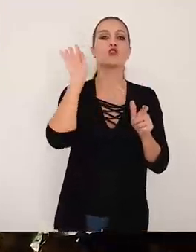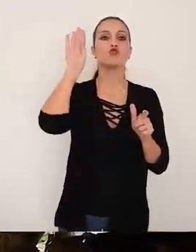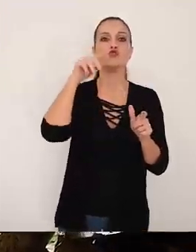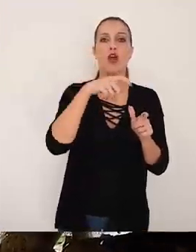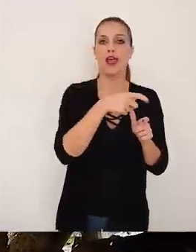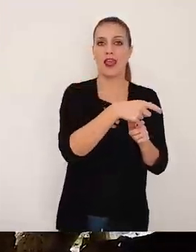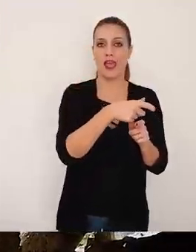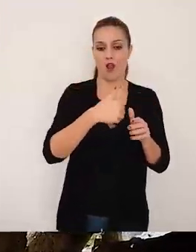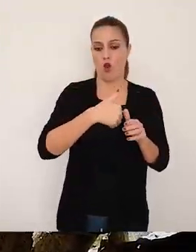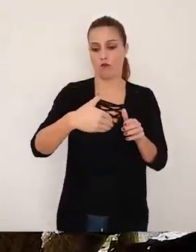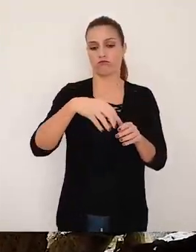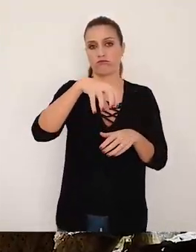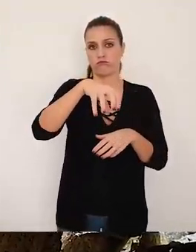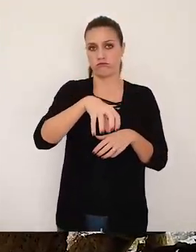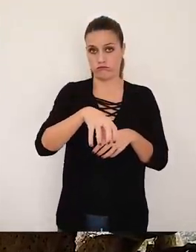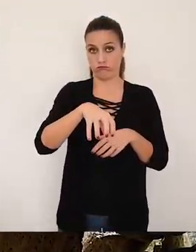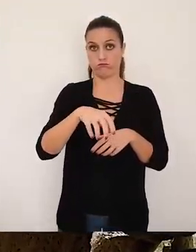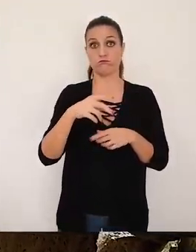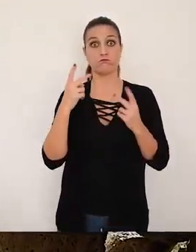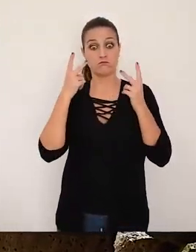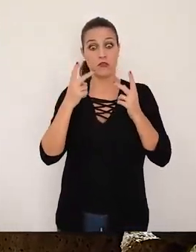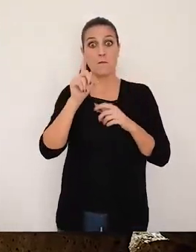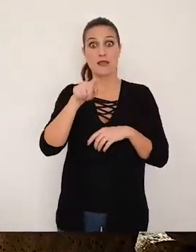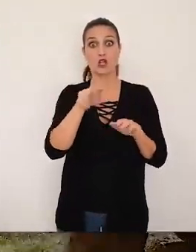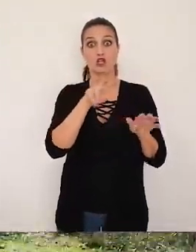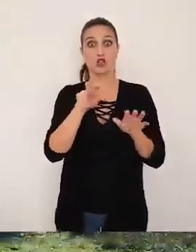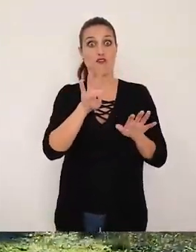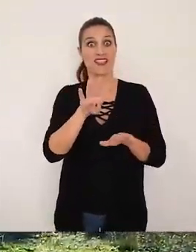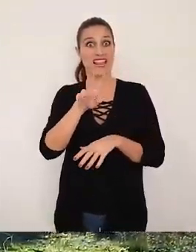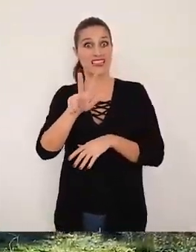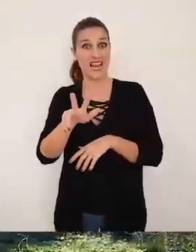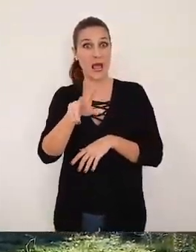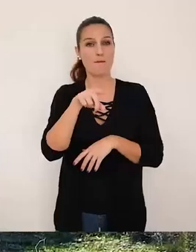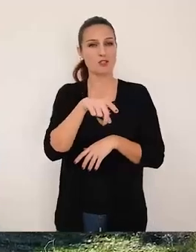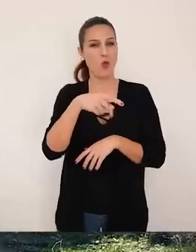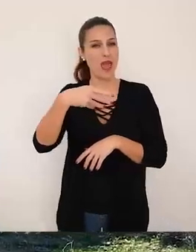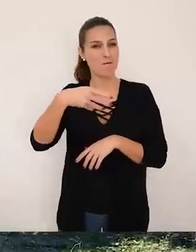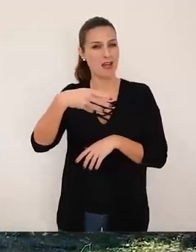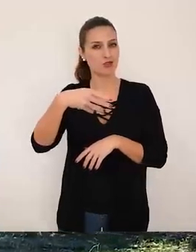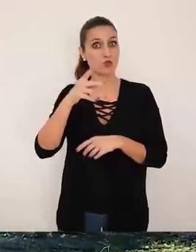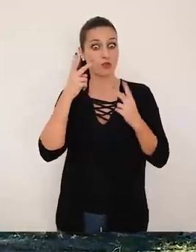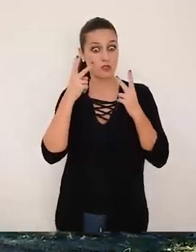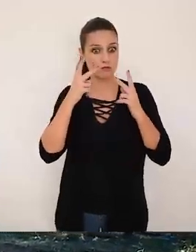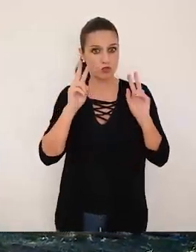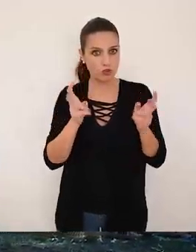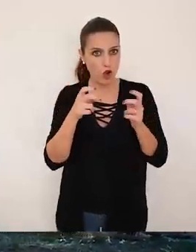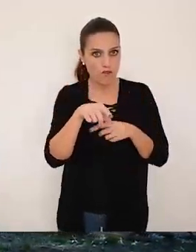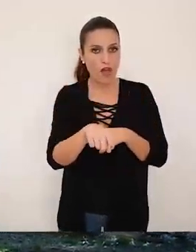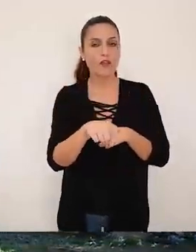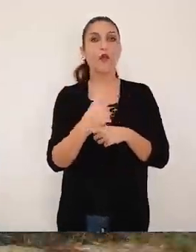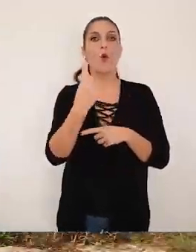Individuato da Pasquale Maggiulli nel 1893, il monumento supera il metro d’altezza mentre